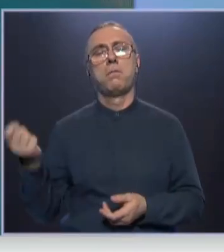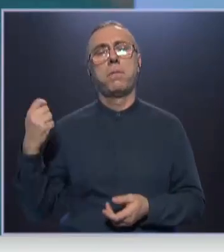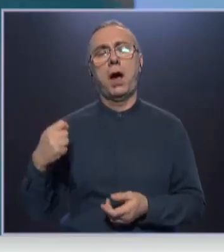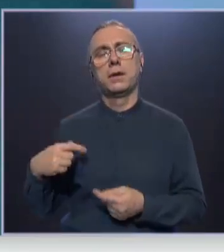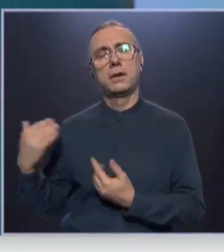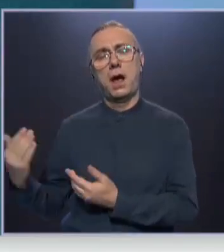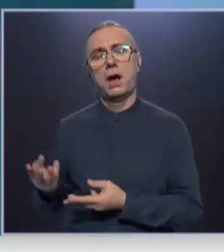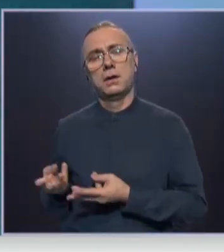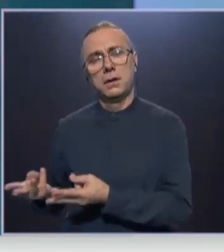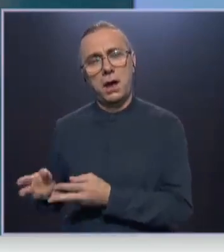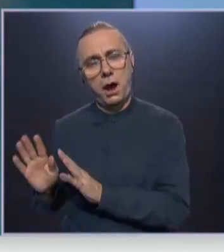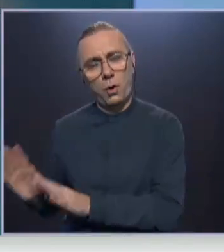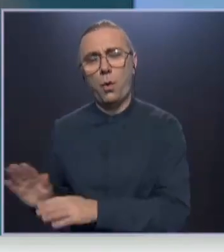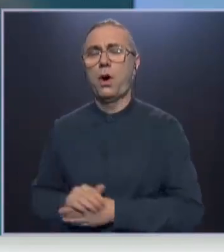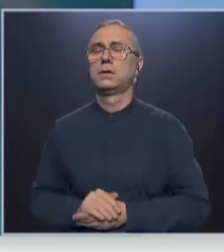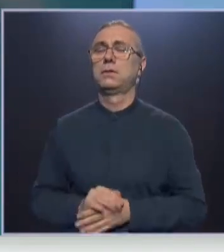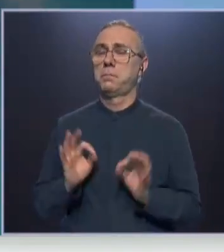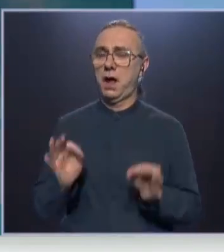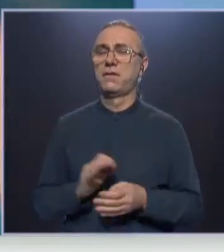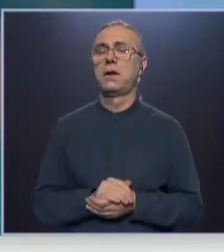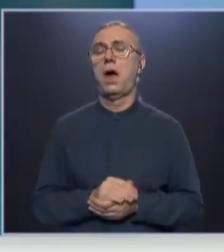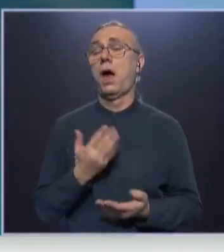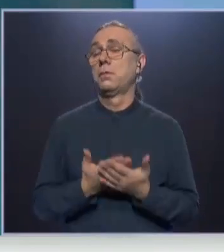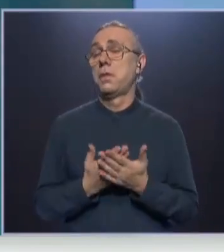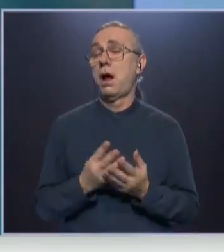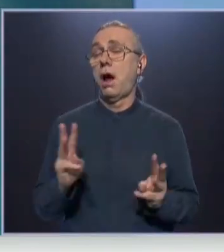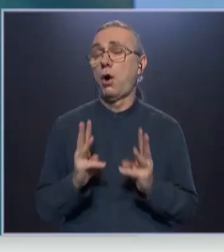избы или где-то там на сеновале то и поминай Как звали Так